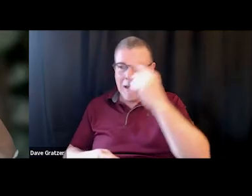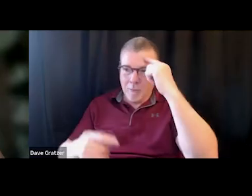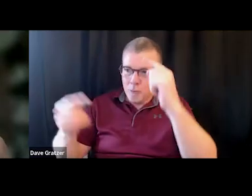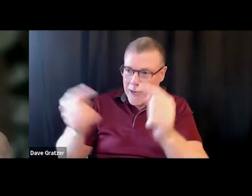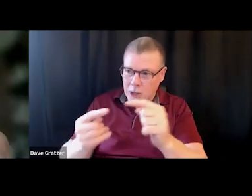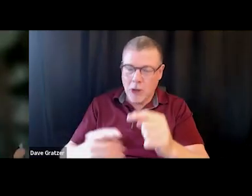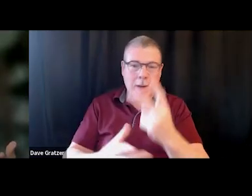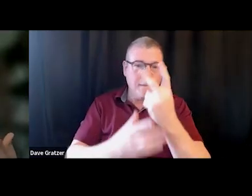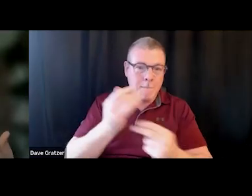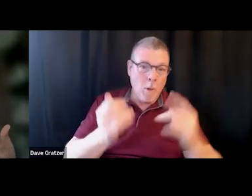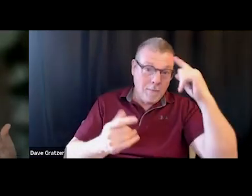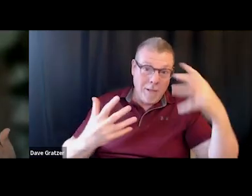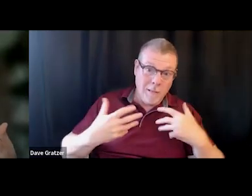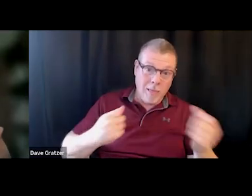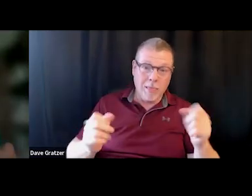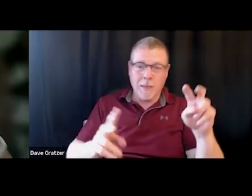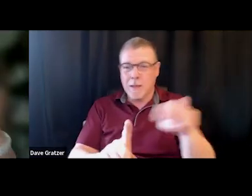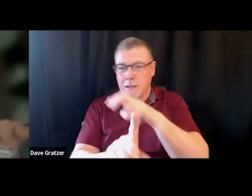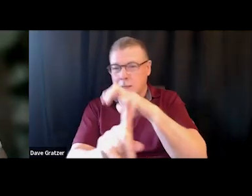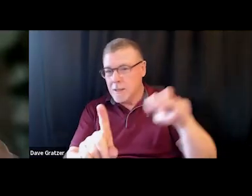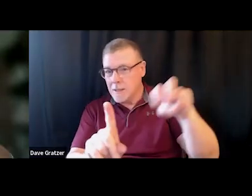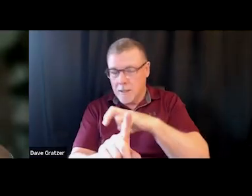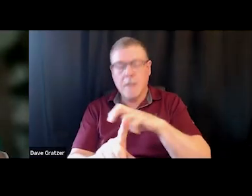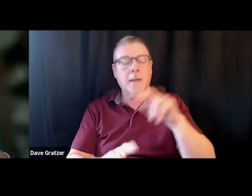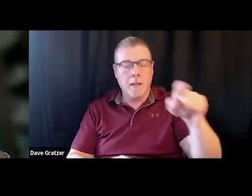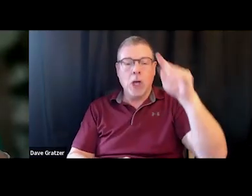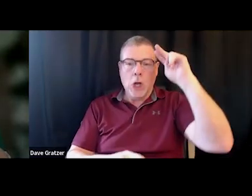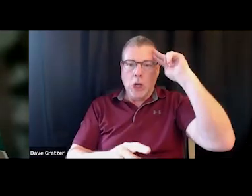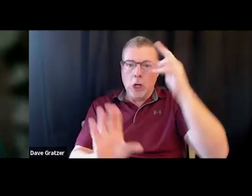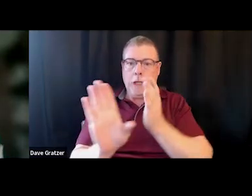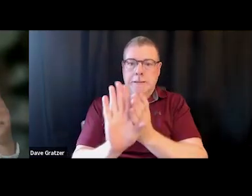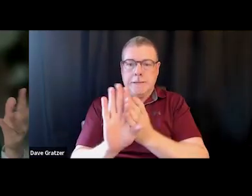No lo sabemos. Neuropsicología puede ser un muy buen lugar para ayudar a identificar y diferenciar eso.